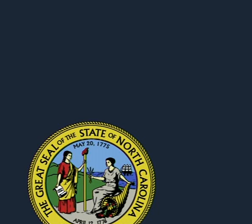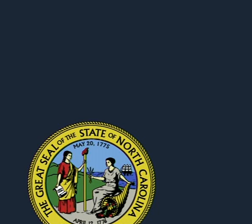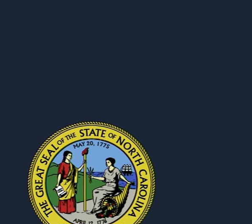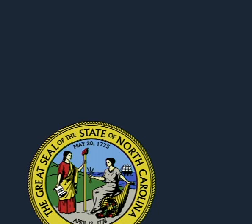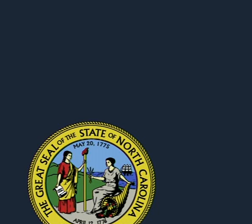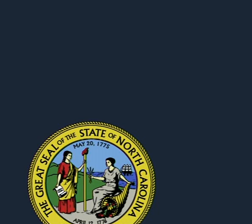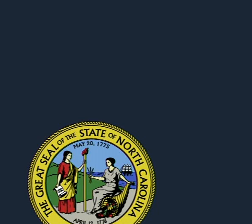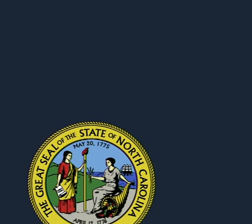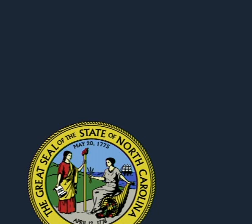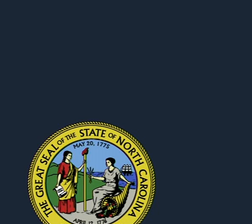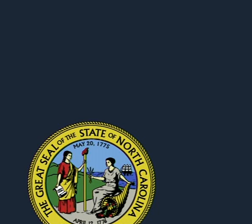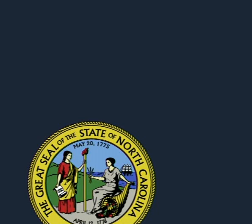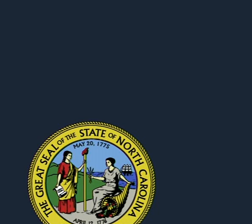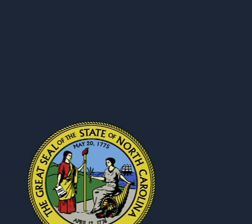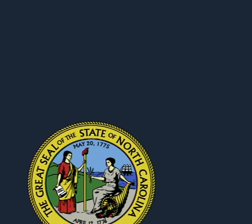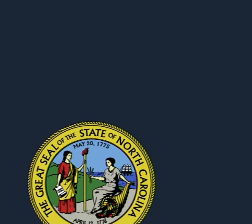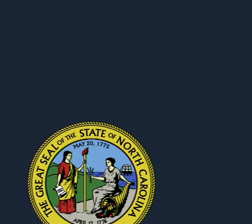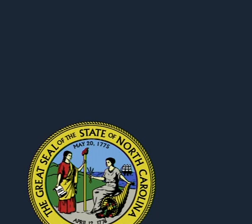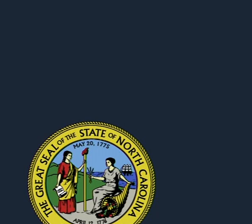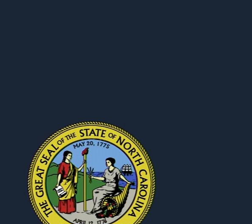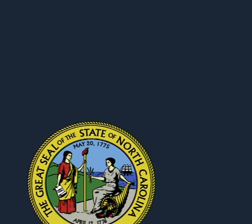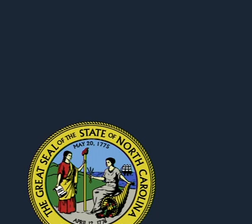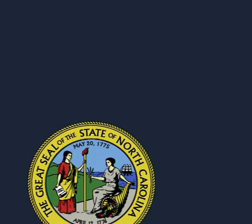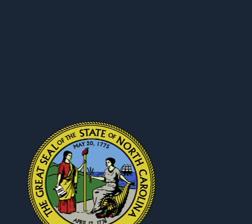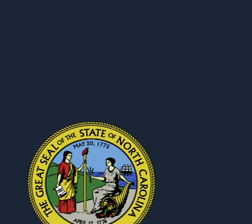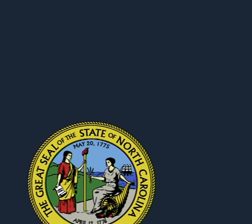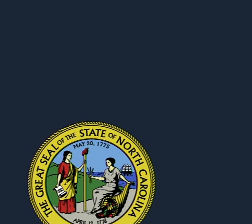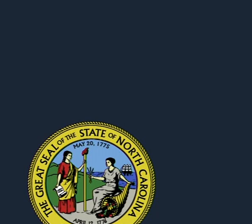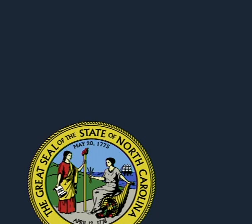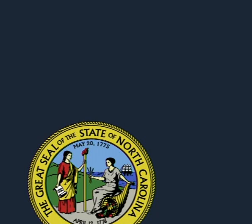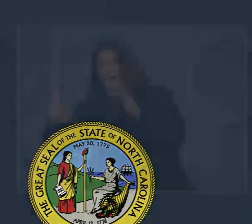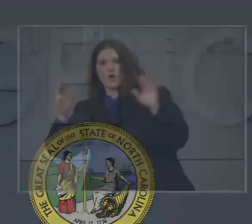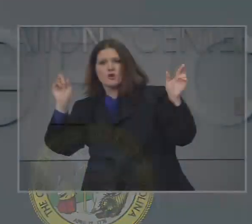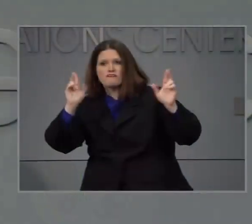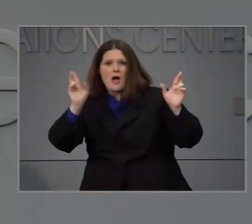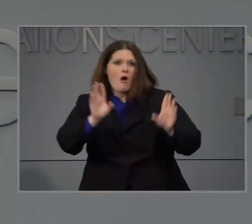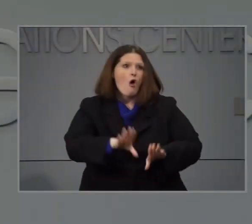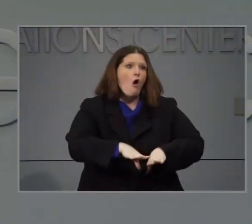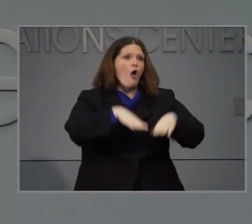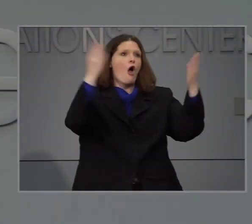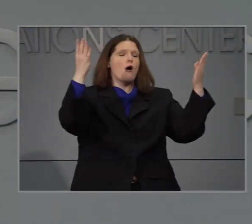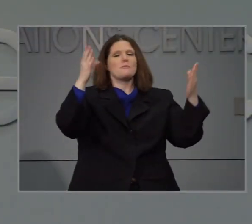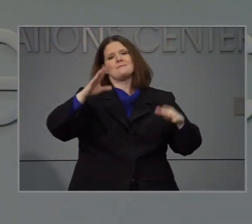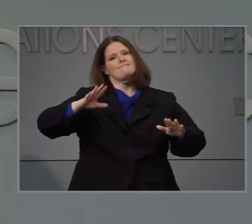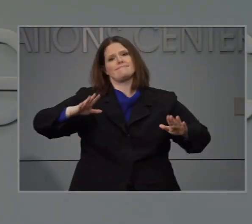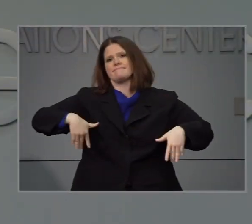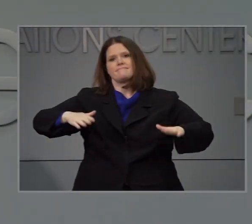aplanado la curva.